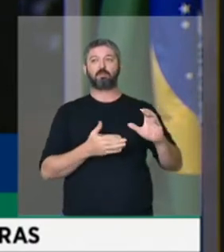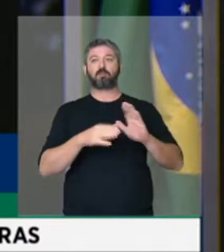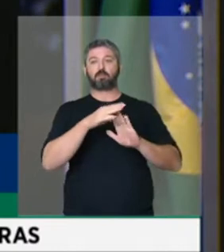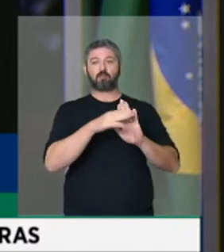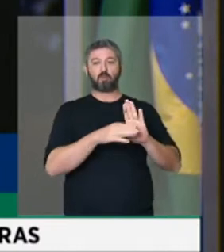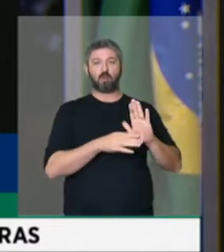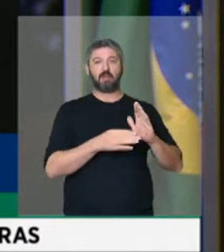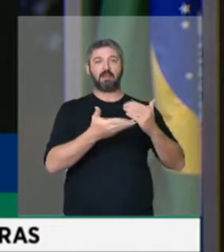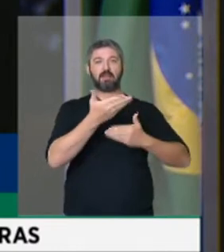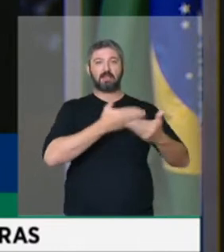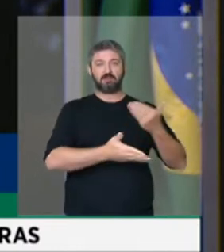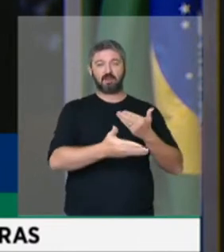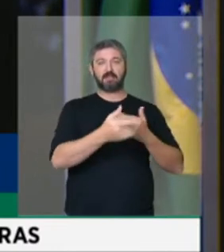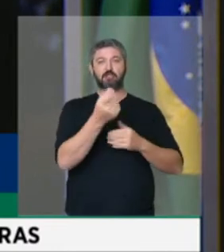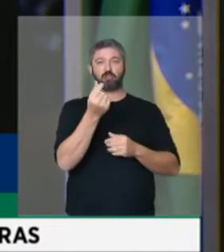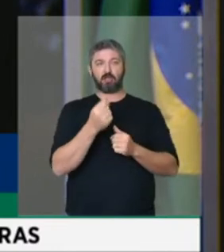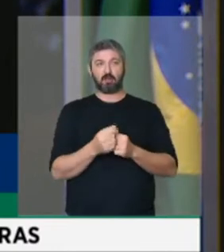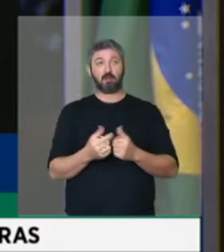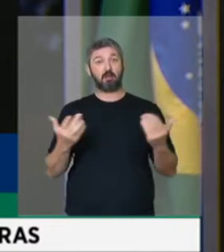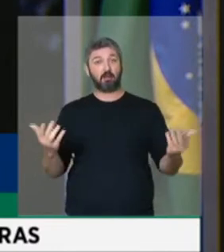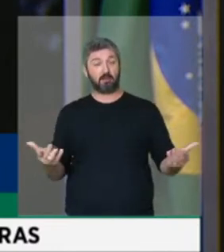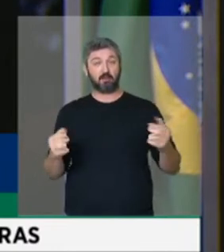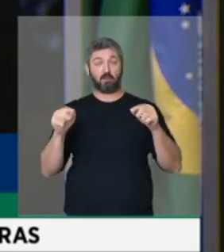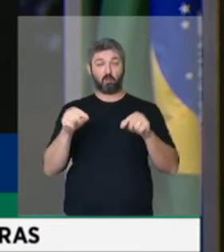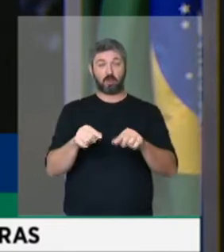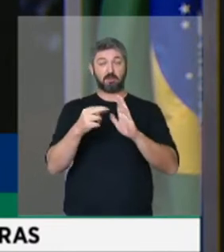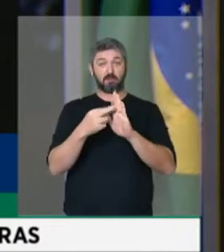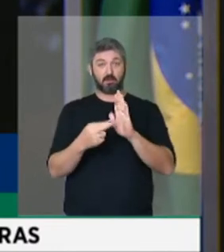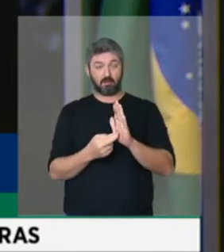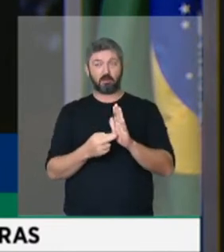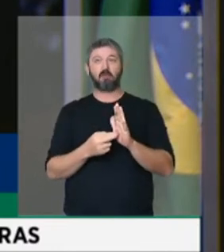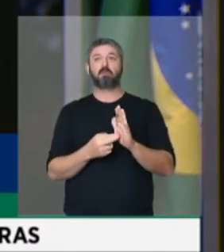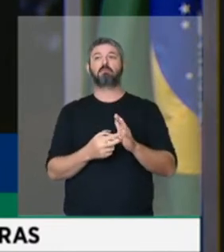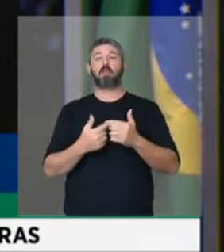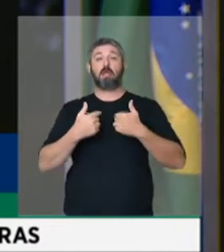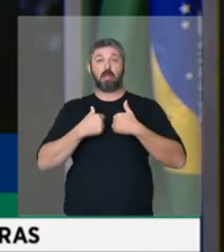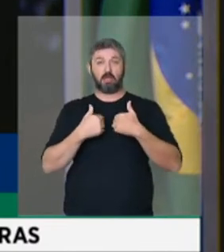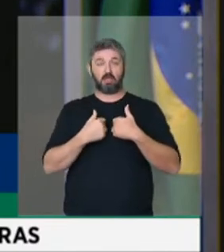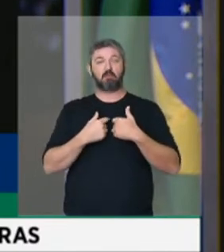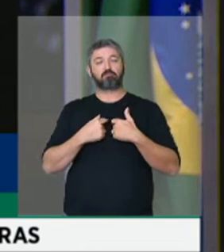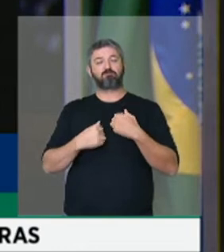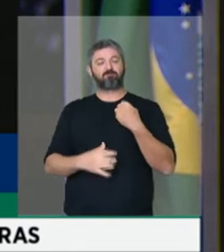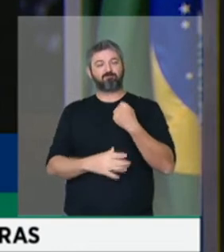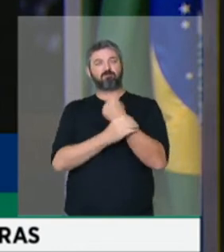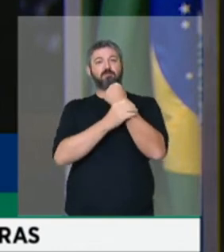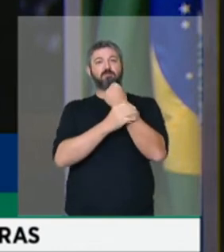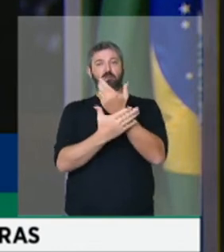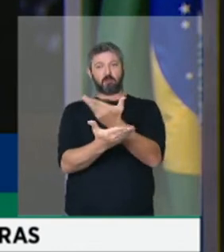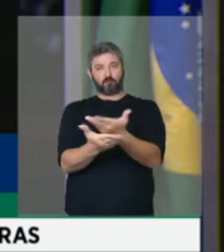BILHÕES E MEIO EXCEDENTES DE RECURSOS DA ITAIPU QUE ESTÃO PROPOSTOS NO PROJETO. BAIXAR O CUSTO DA ENERGIA PARA O CONSUMIDOR, E 25% PARA O